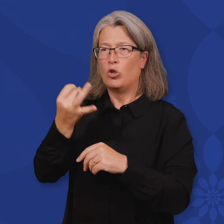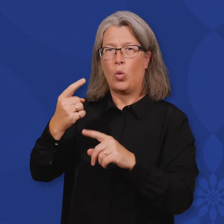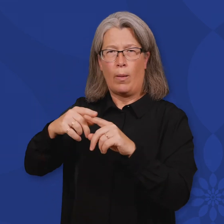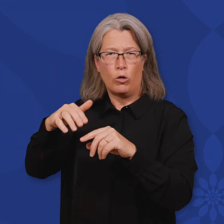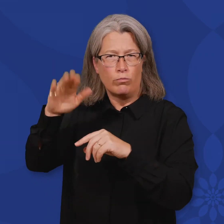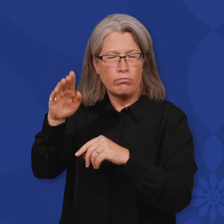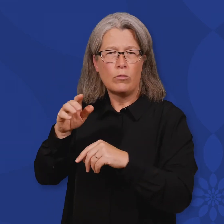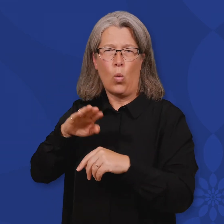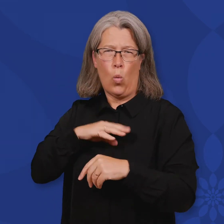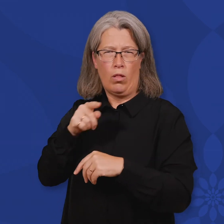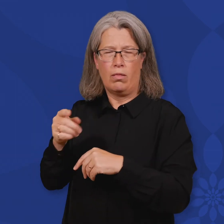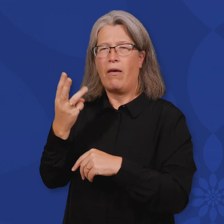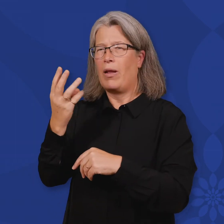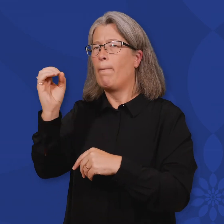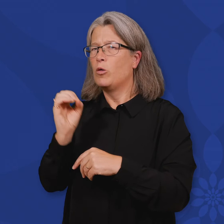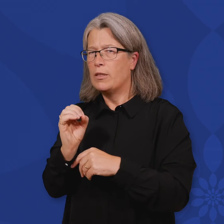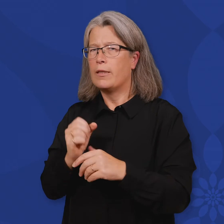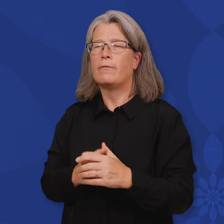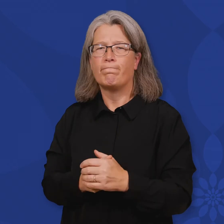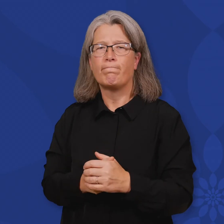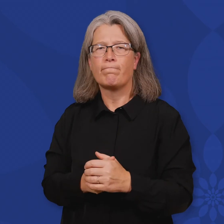medan andelen personer över 70 år var cirka 3 procent.